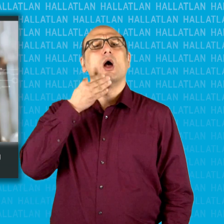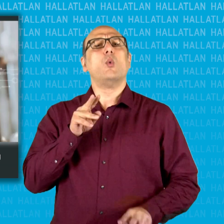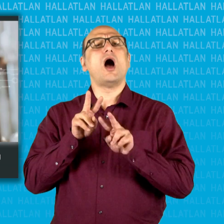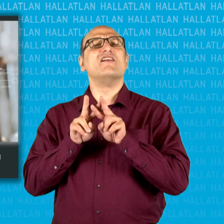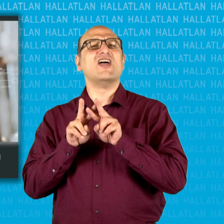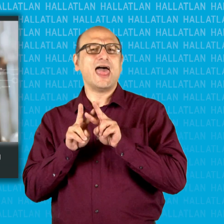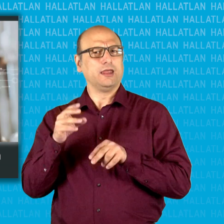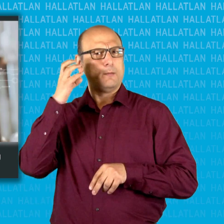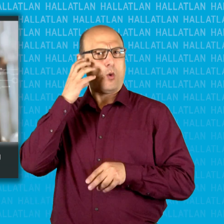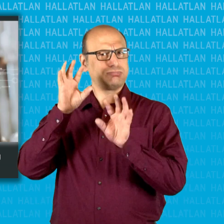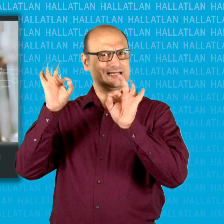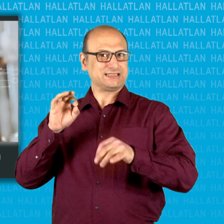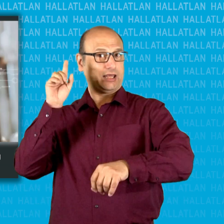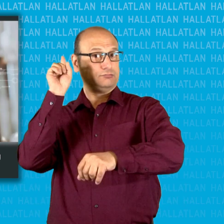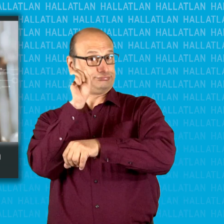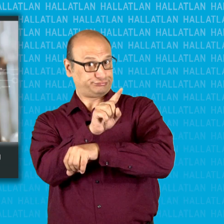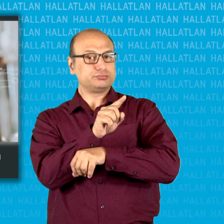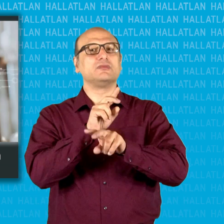A Huawei megbízásából